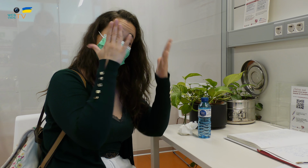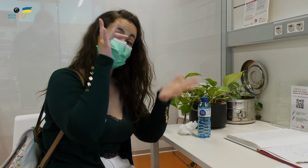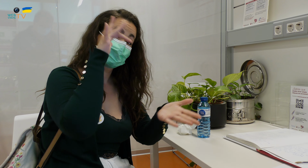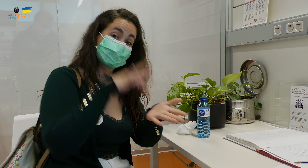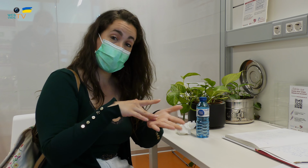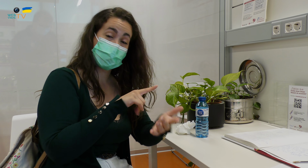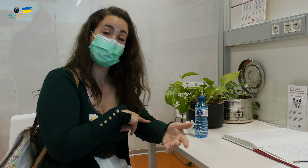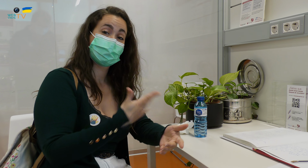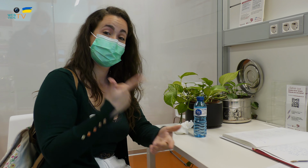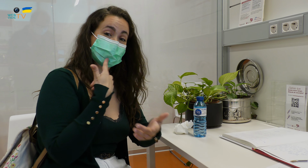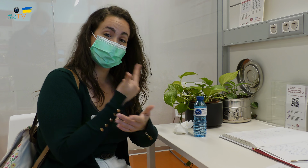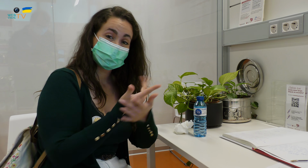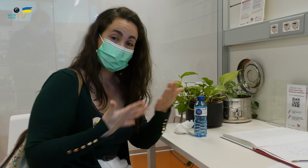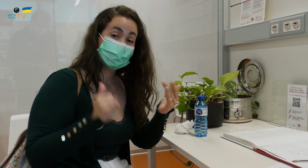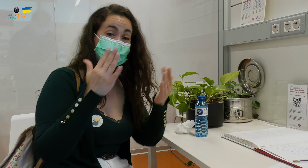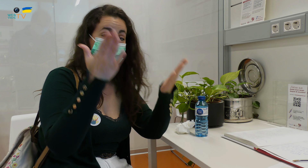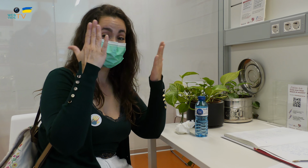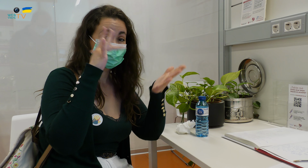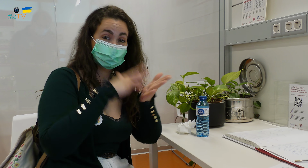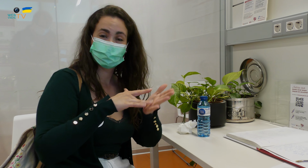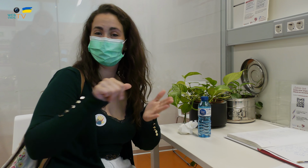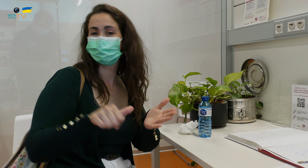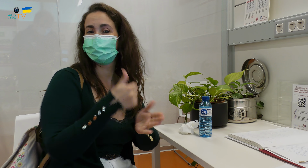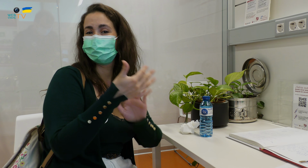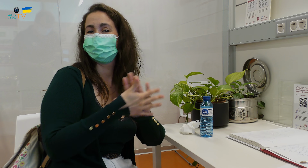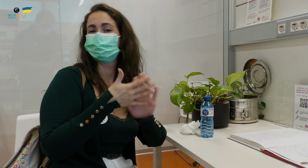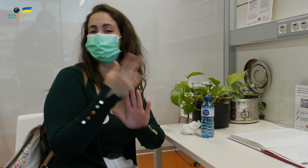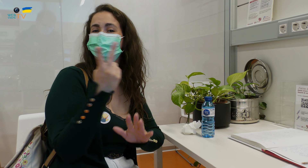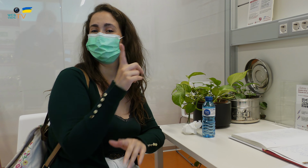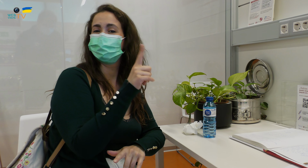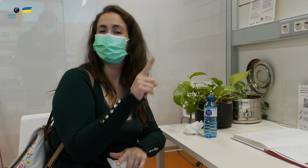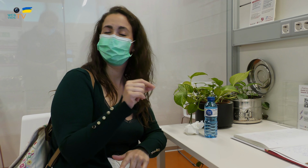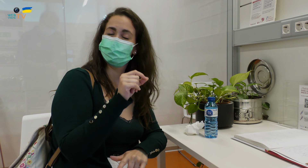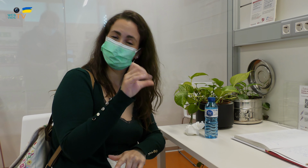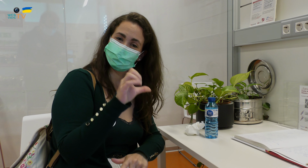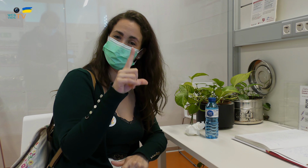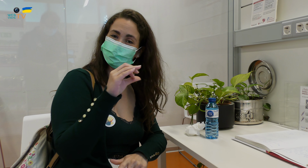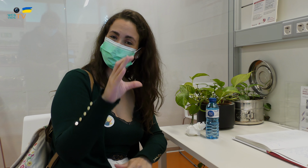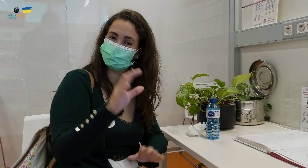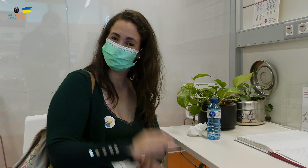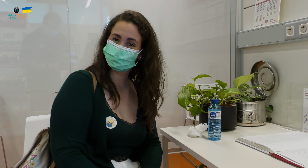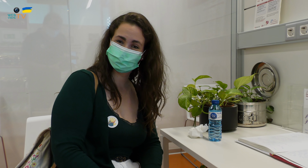També els he felicitat pel Dia Mundial del Donant i pel Dia Nacional de la LSE i la LSC.